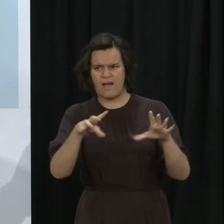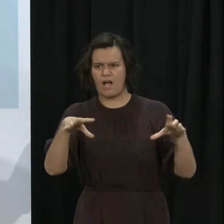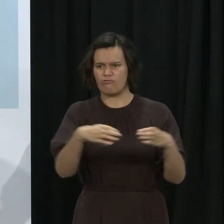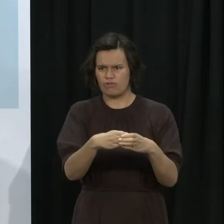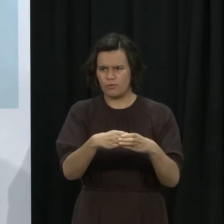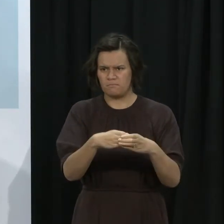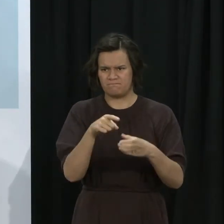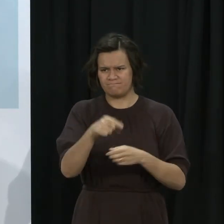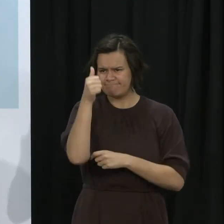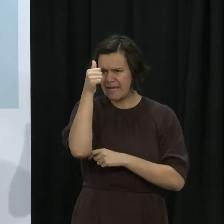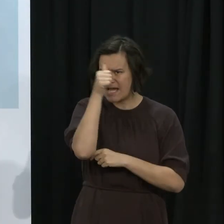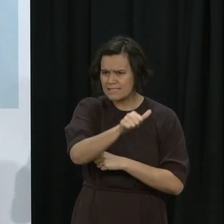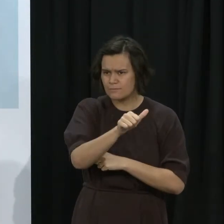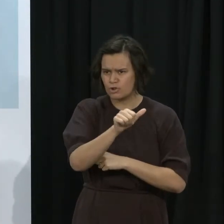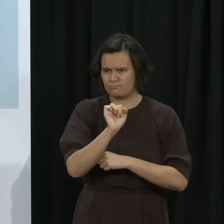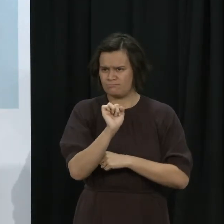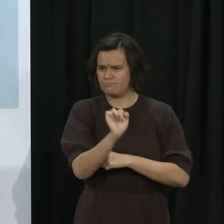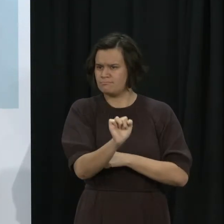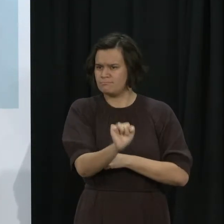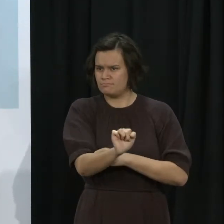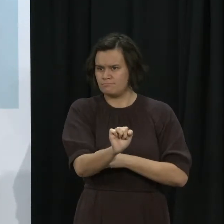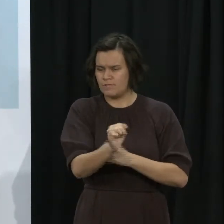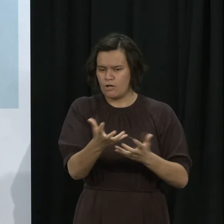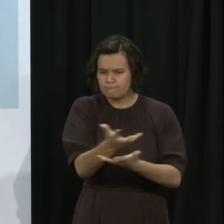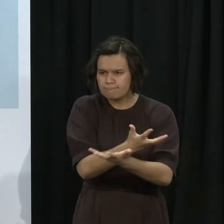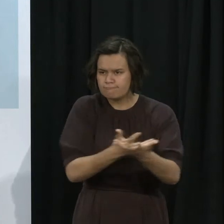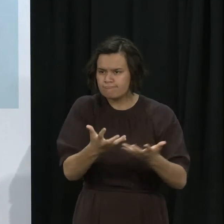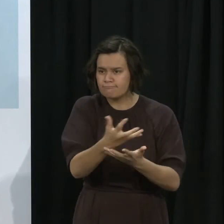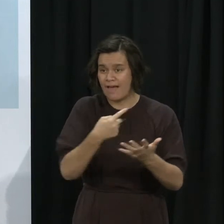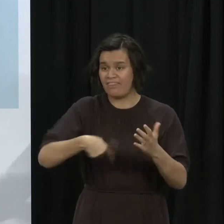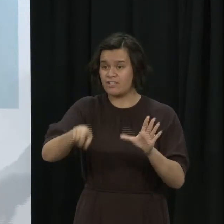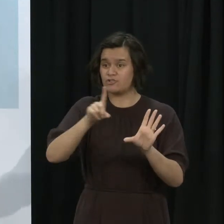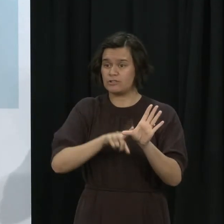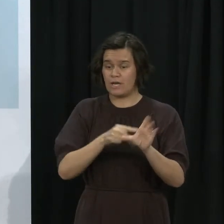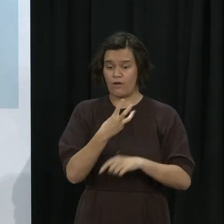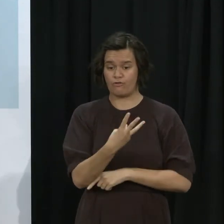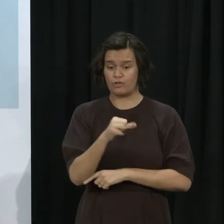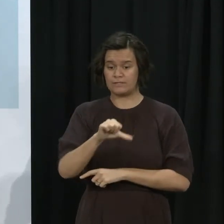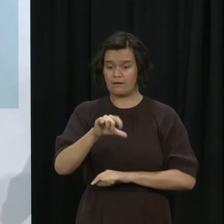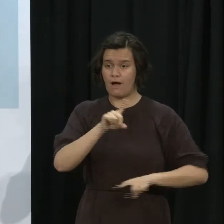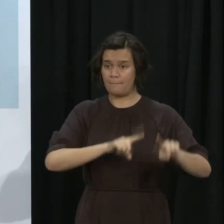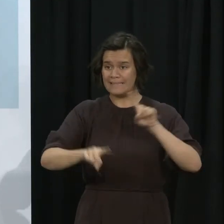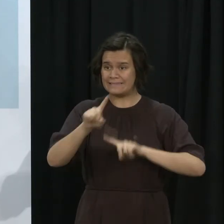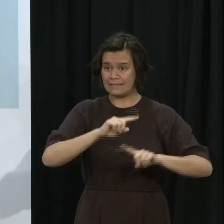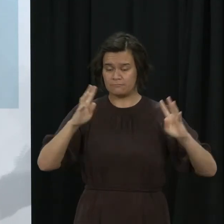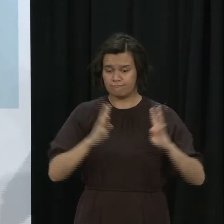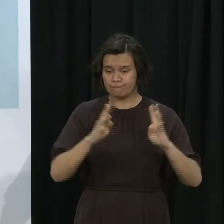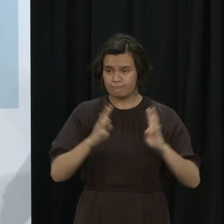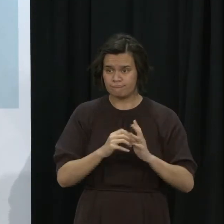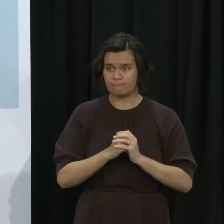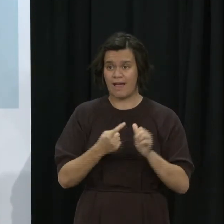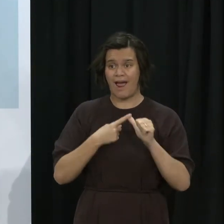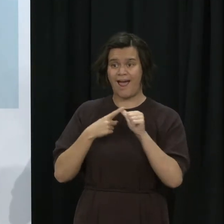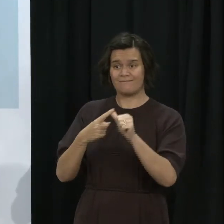Hei heamana o te roopu tohutohu hangarau kano kano COVID 19, kei te pirangi ahau ki te karanga tuatahi ki nga mema o tera roopu, he mea